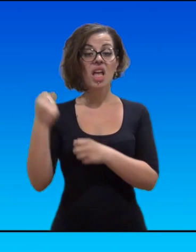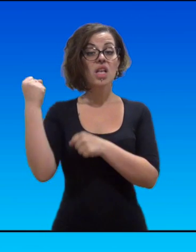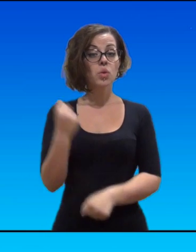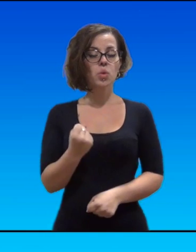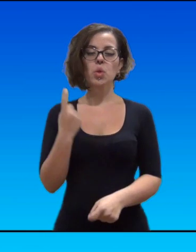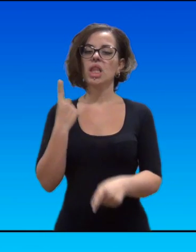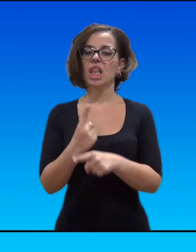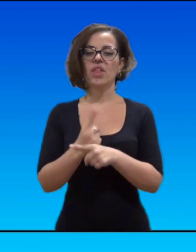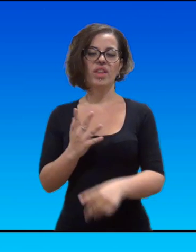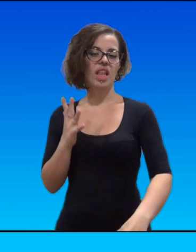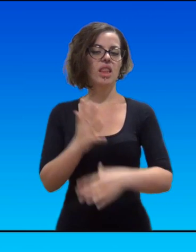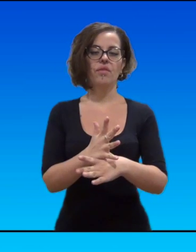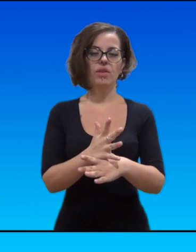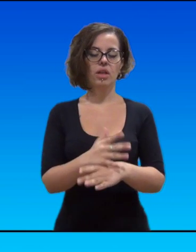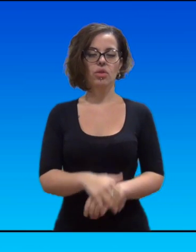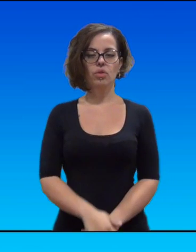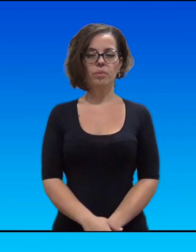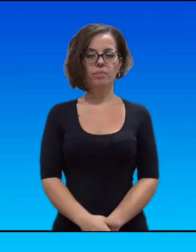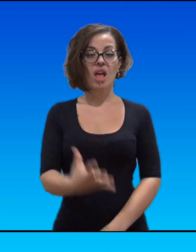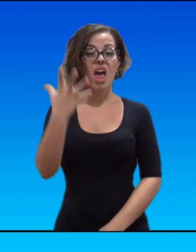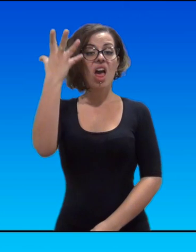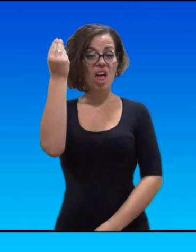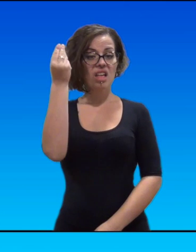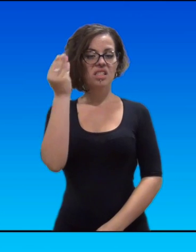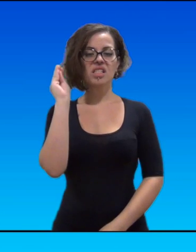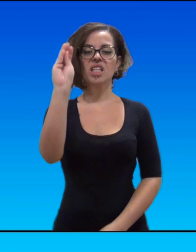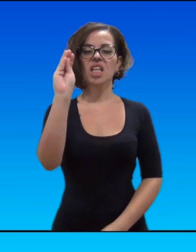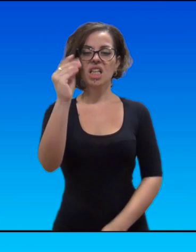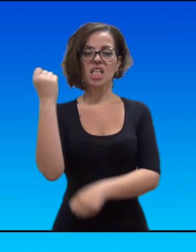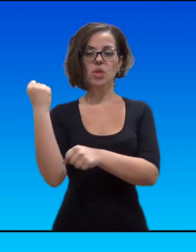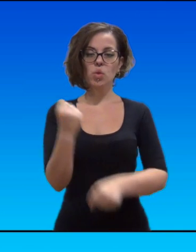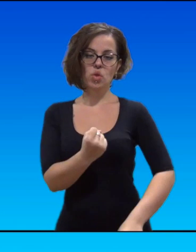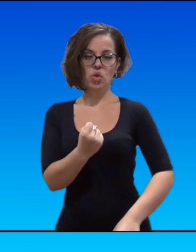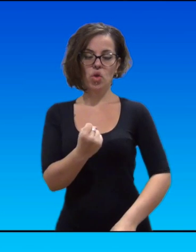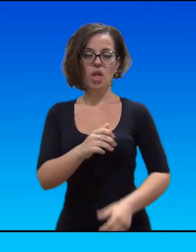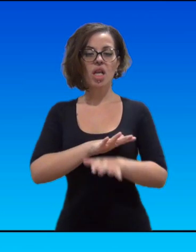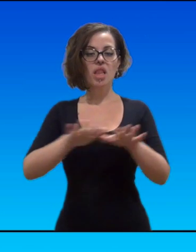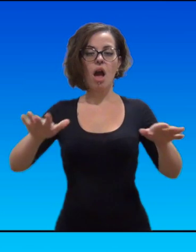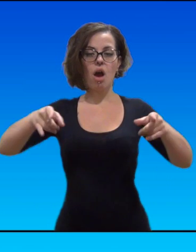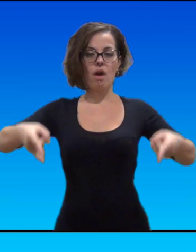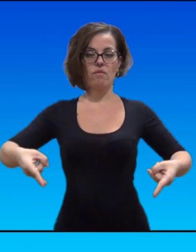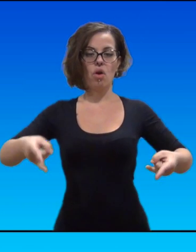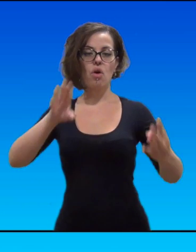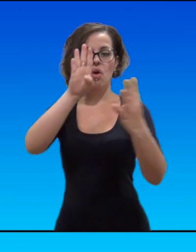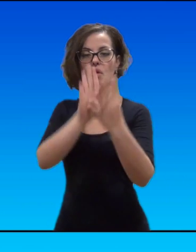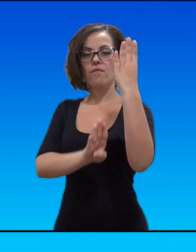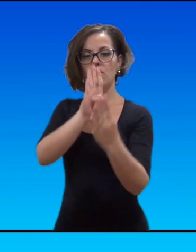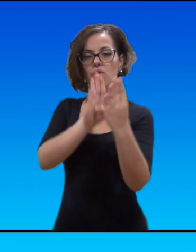E'ora che le Istituzioni intervengano, e l'ENS chiede un tavolo di confronto